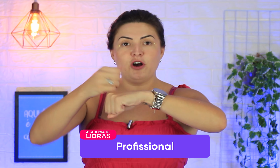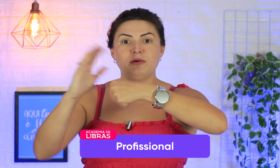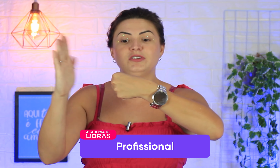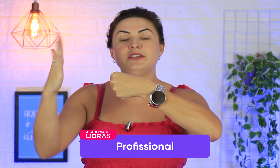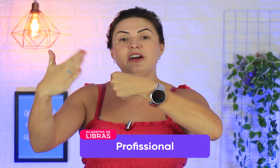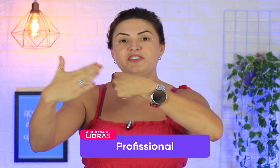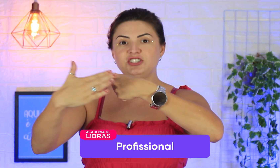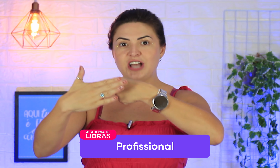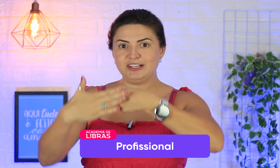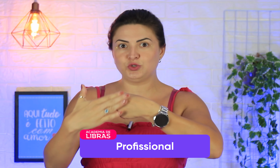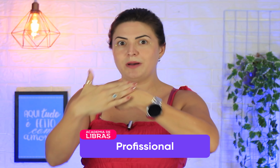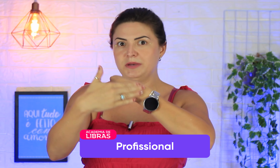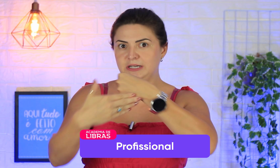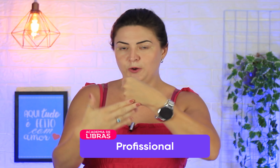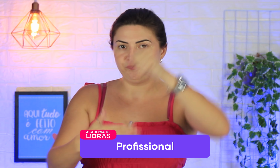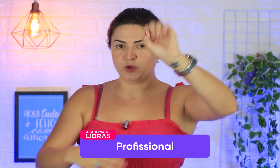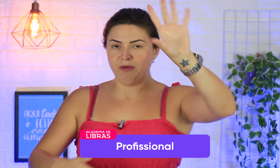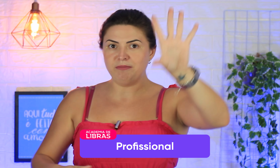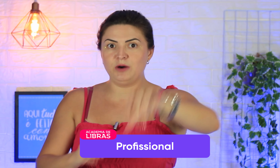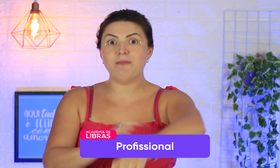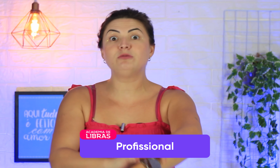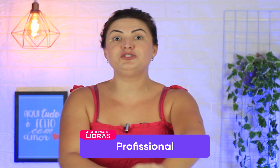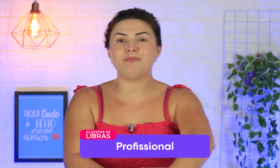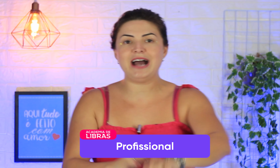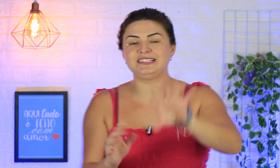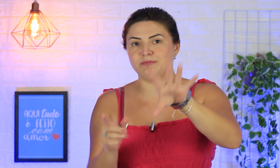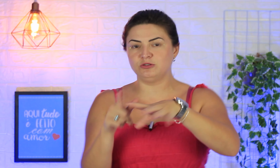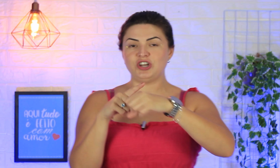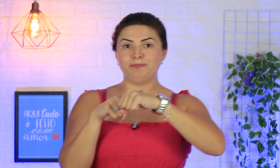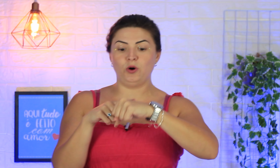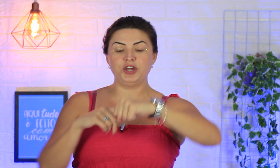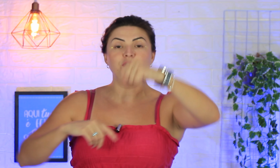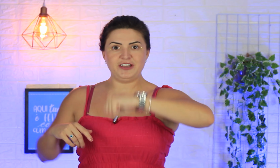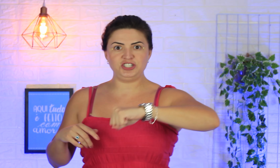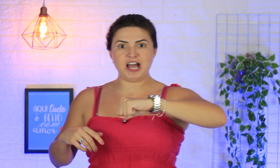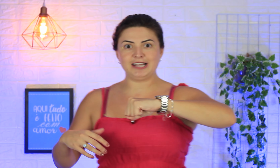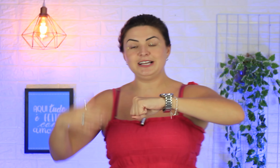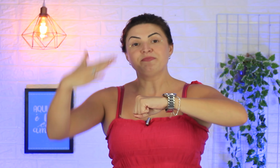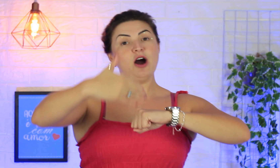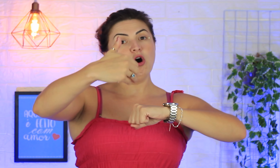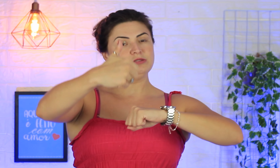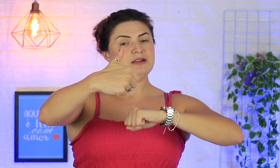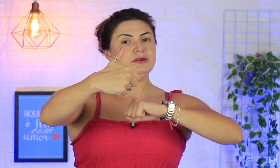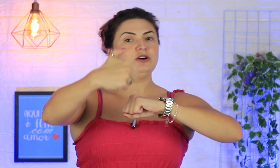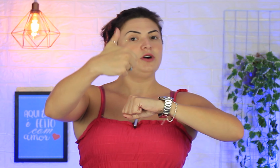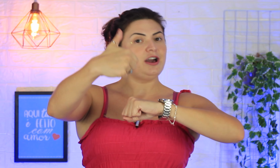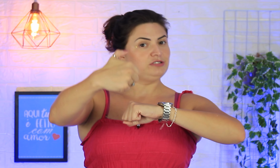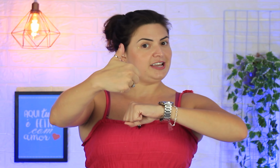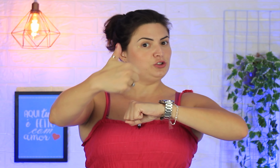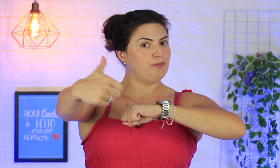forma você vai fechar sua mão uma mão a mão de Base a mão de apoio fechada e a outra mão é o dedo